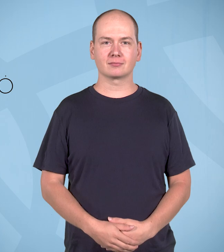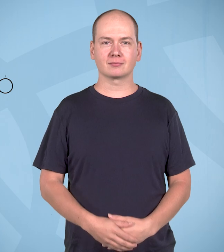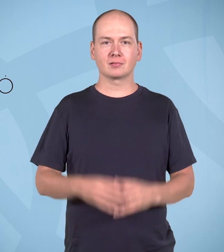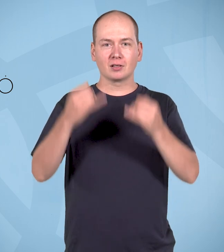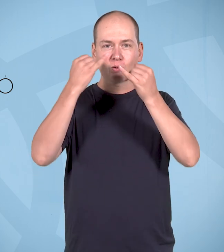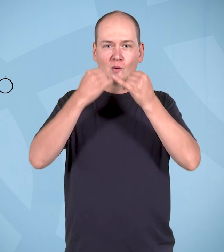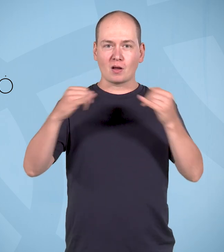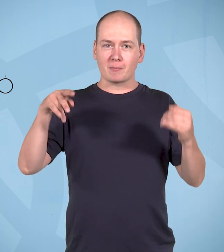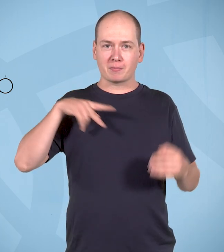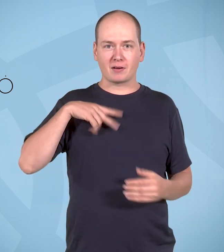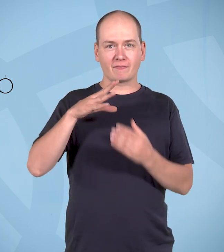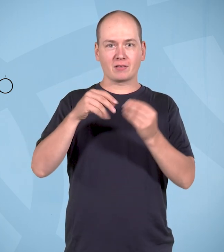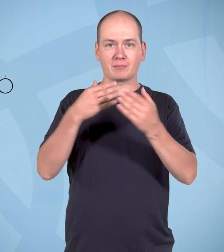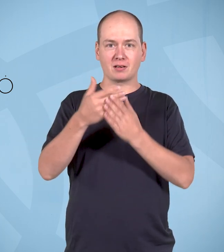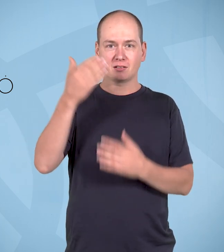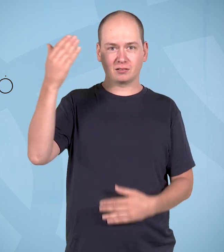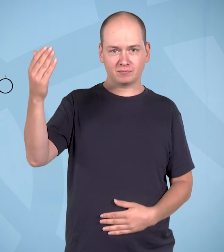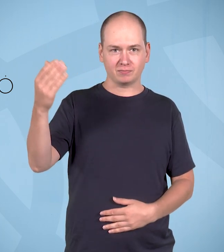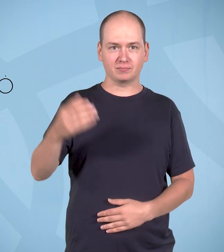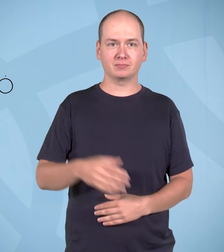Kunniapalkinto vapaaehtoiselle